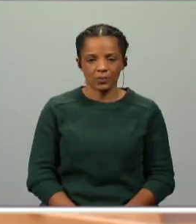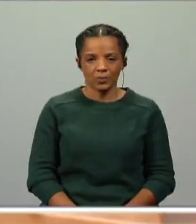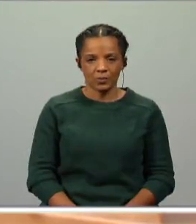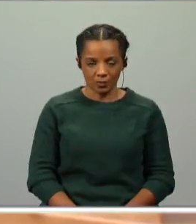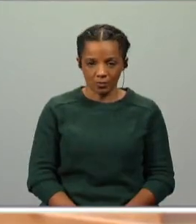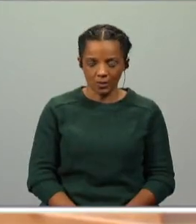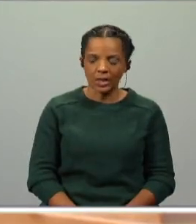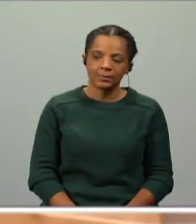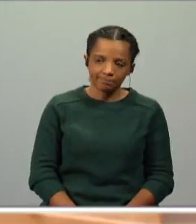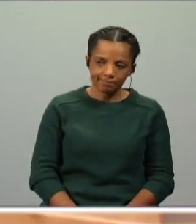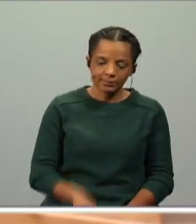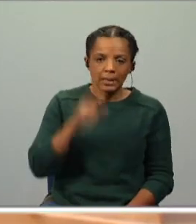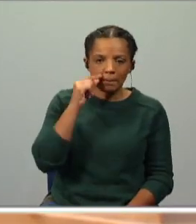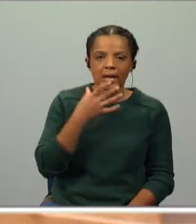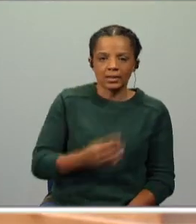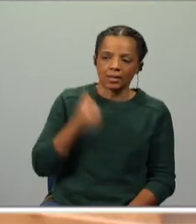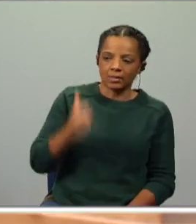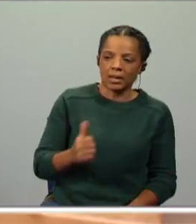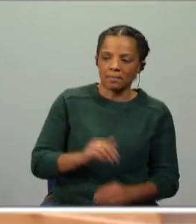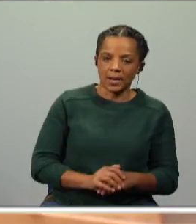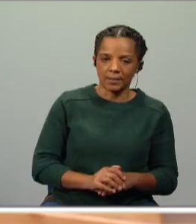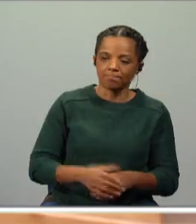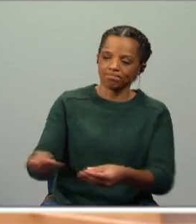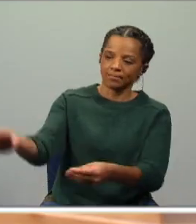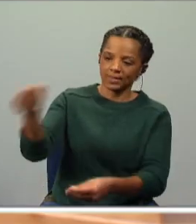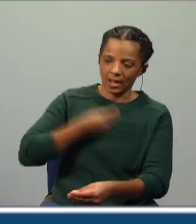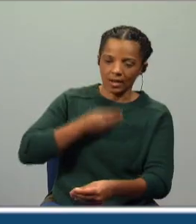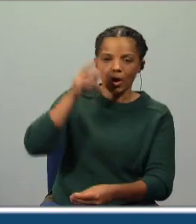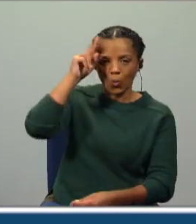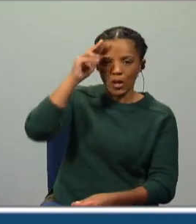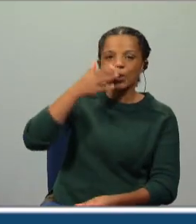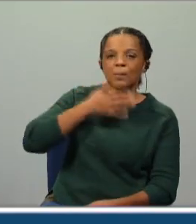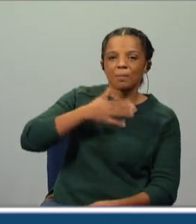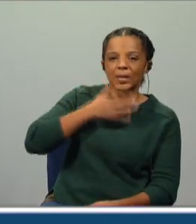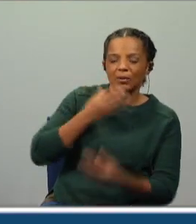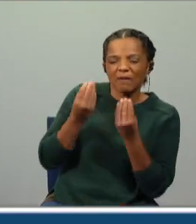está bem pai Natal! Passa para cá o coelhinho branco e fofinho.